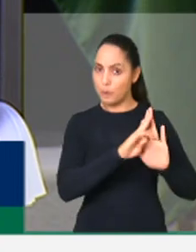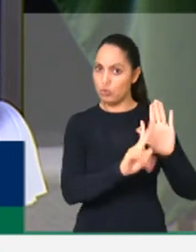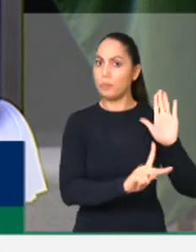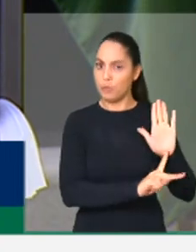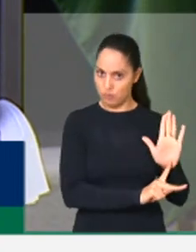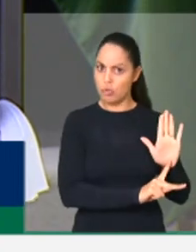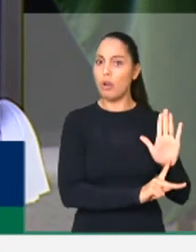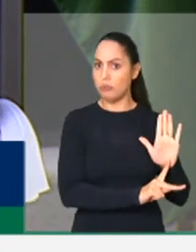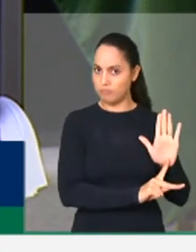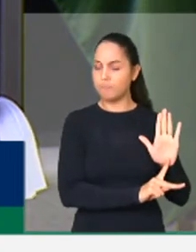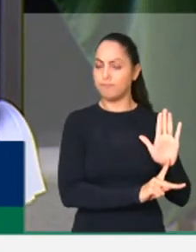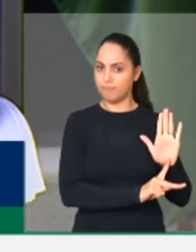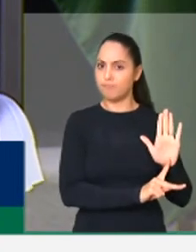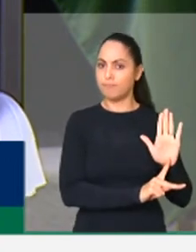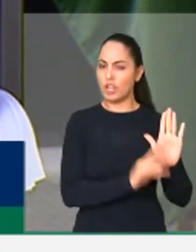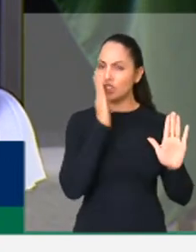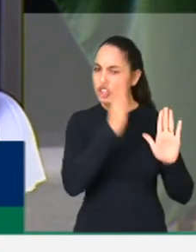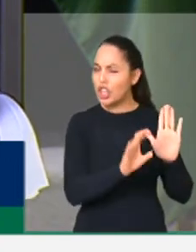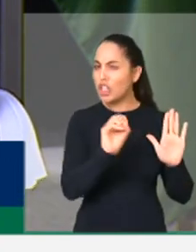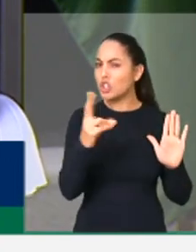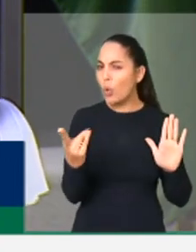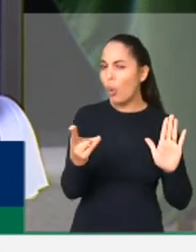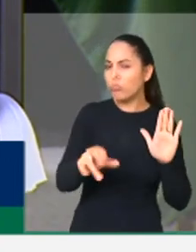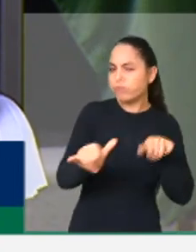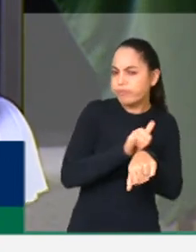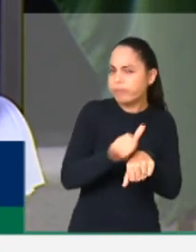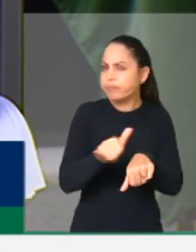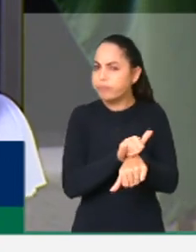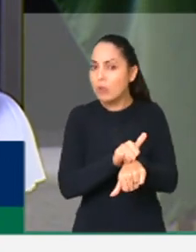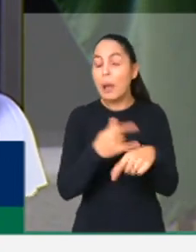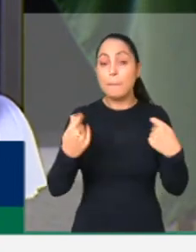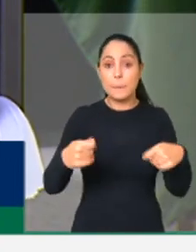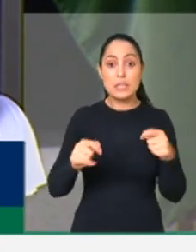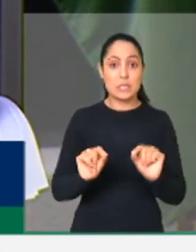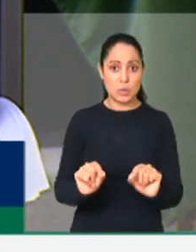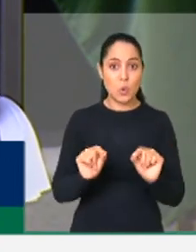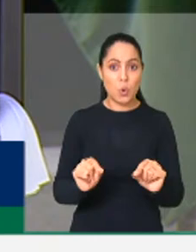MEIO DA QUAL SE POSICIONOU NO SENTIDO DE QUE NO QUE SE REFERE A MEDIDA PROVISÓRIA EM QUESTÃO NÃO HÁ IMPACTO A